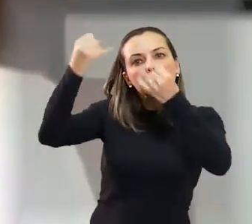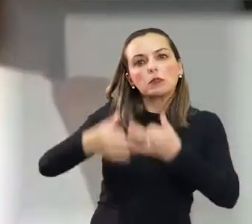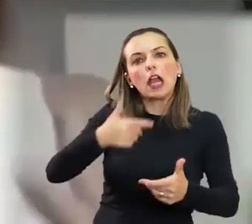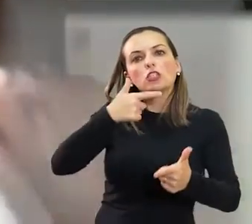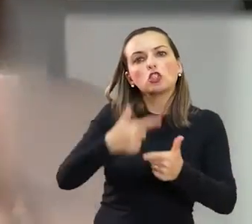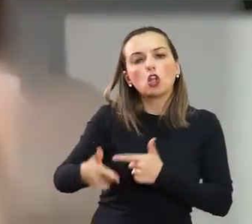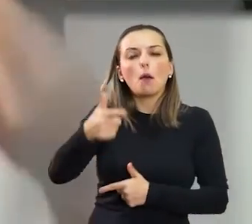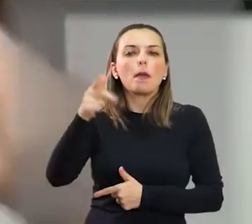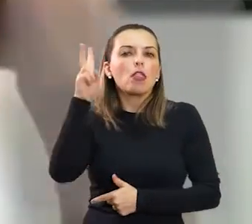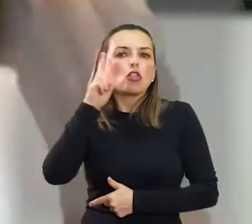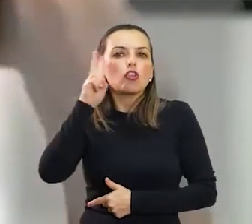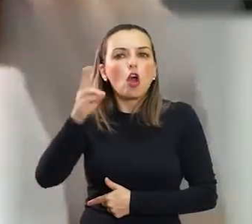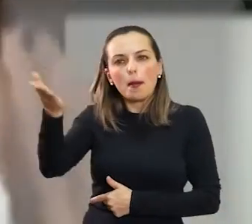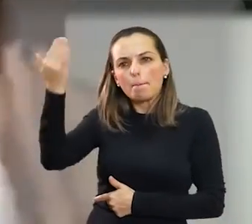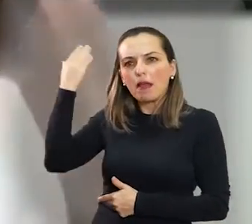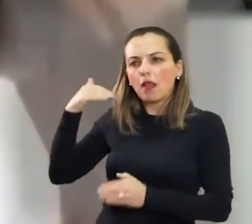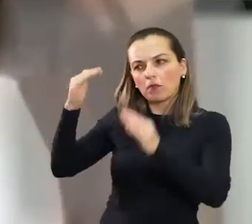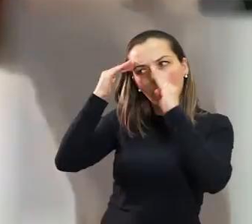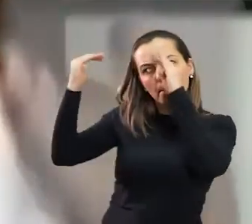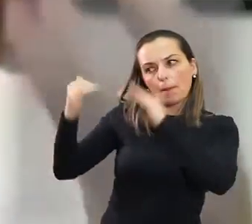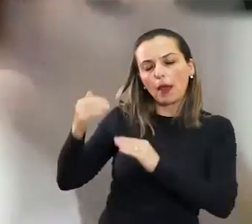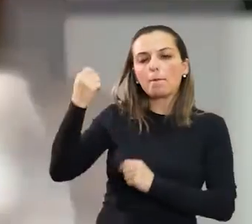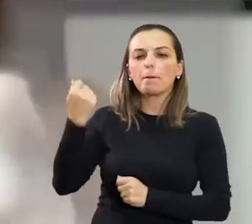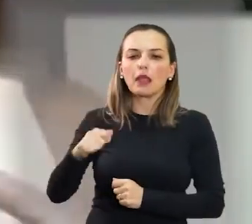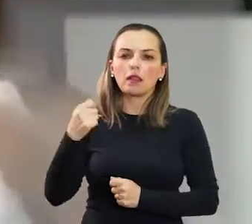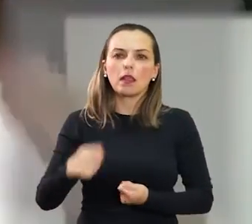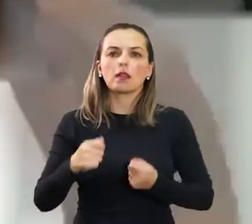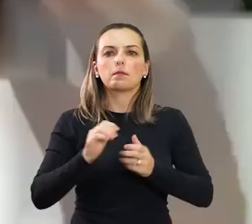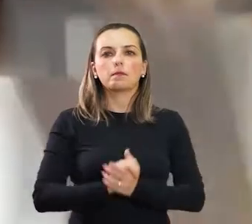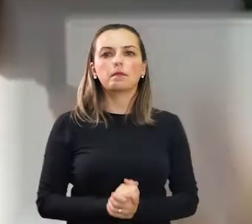na ditadura, falou sobre o respeito que é preciso ter pela